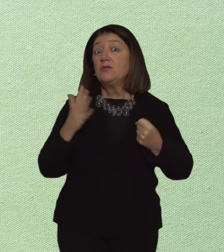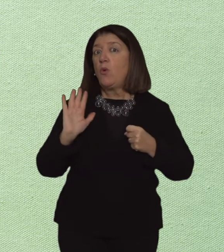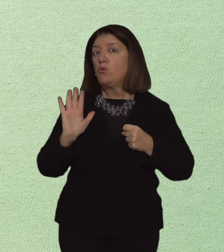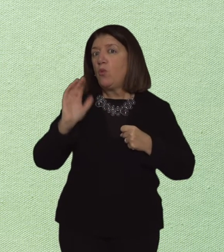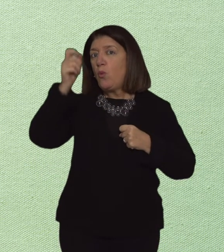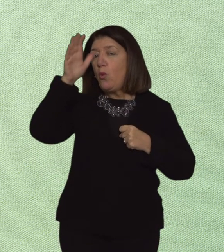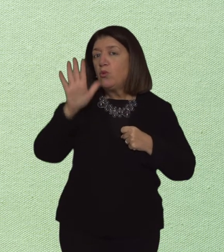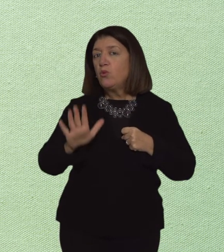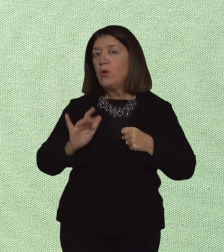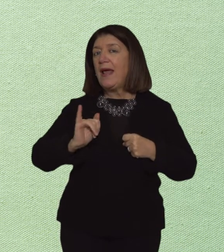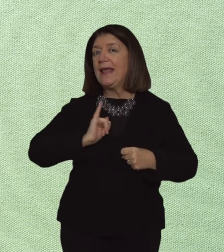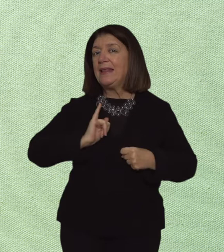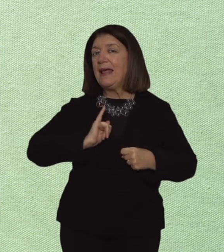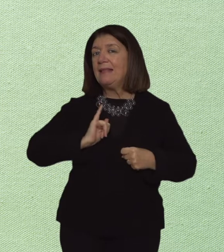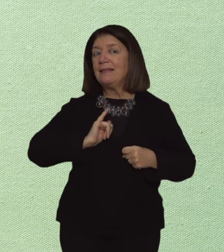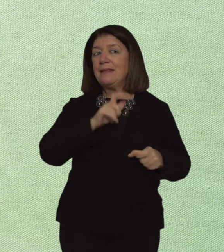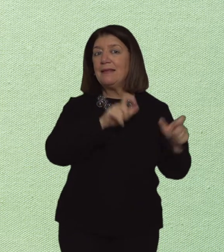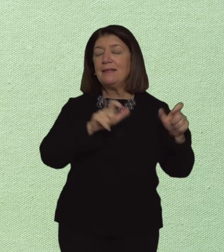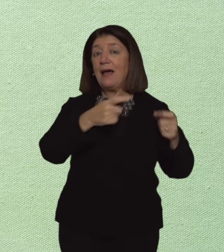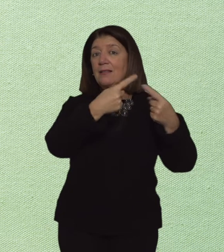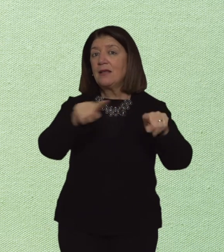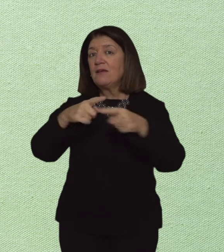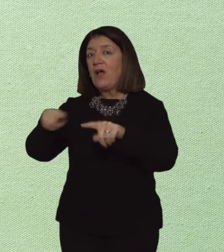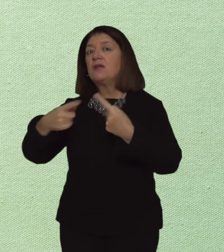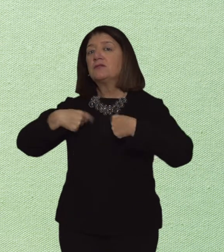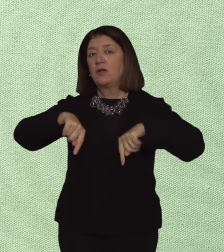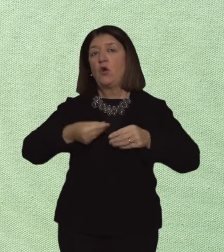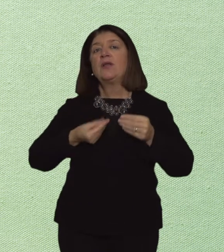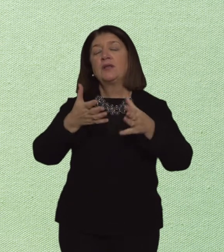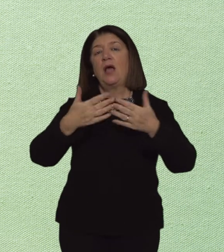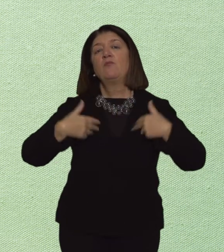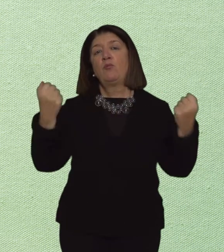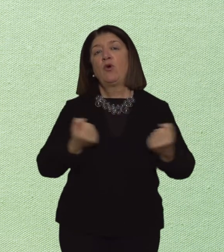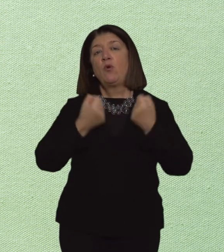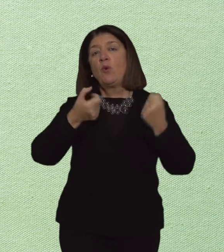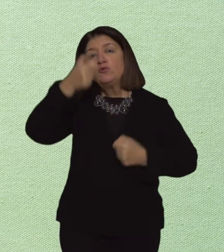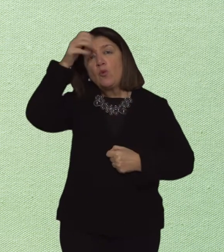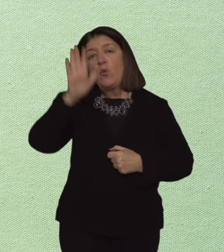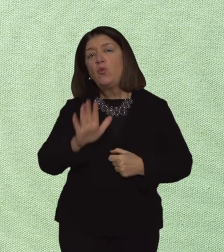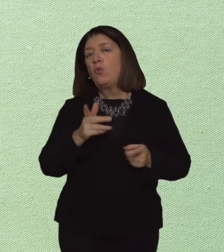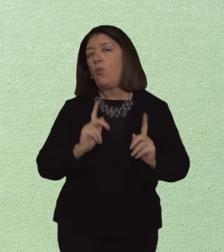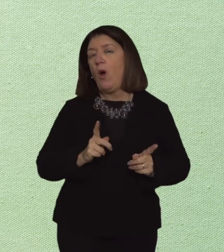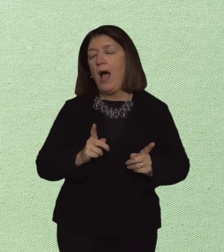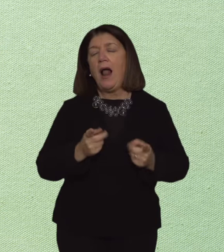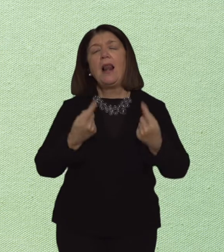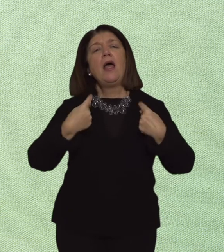identità diverse. Noi ci mettiamo nella condizione di provare a rispondere a una domanda generale, che